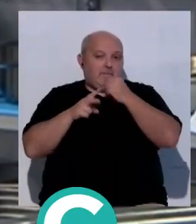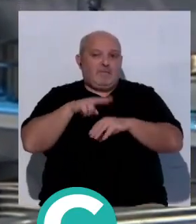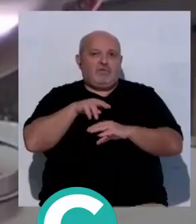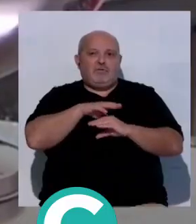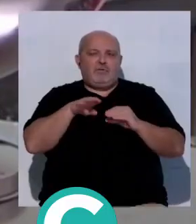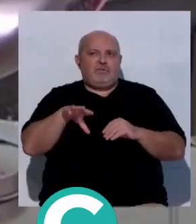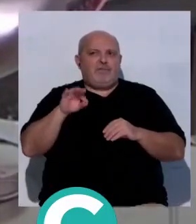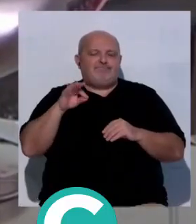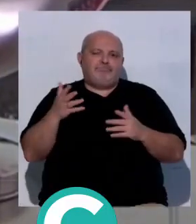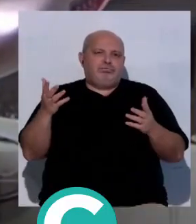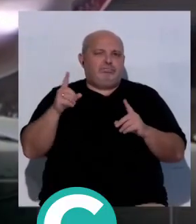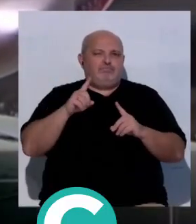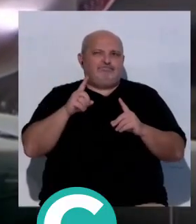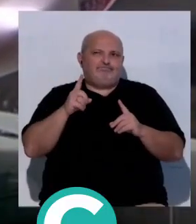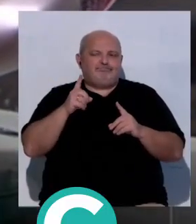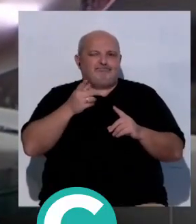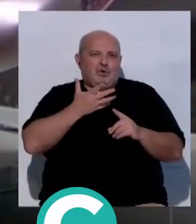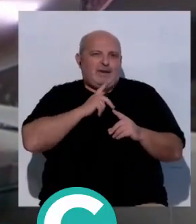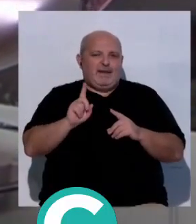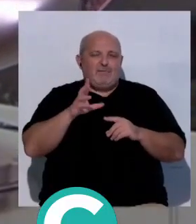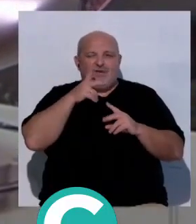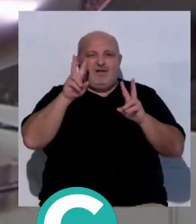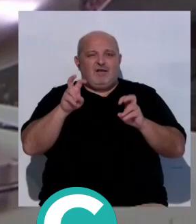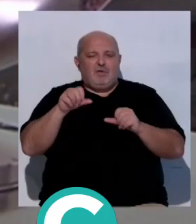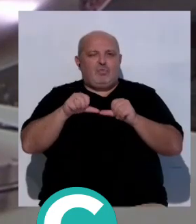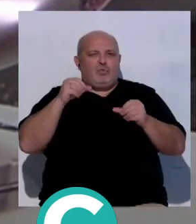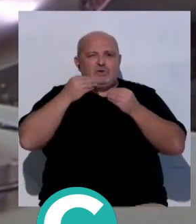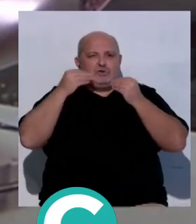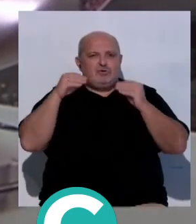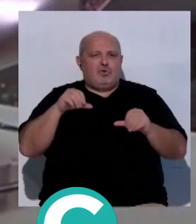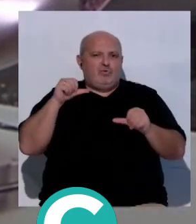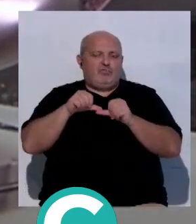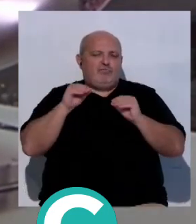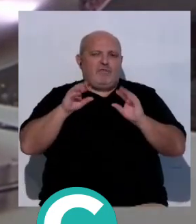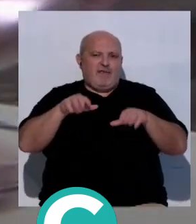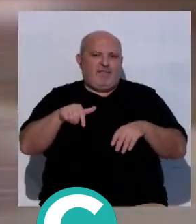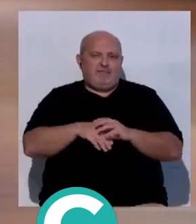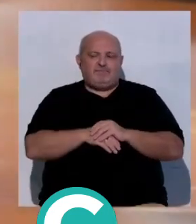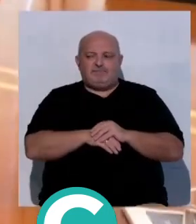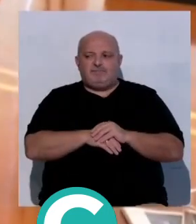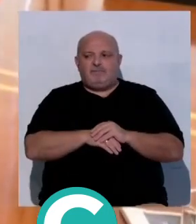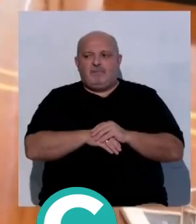decisión por el ar arraigo que entiende Francisco González tiene este centro de formación en Cádiz